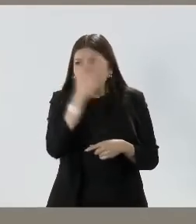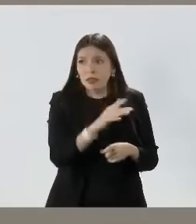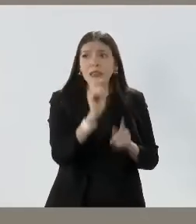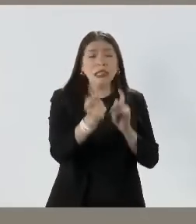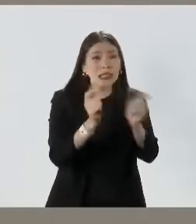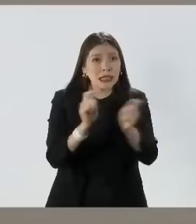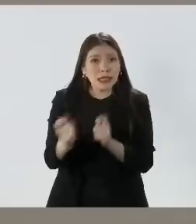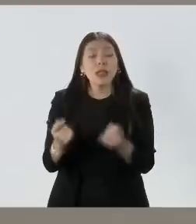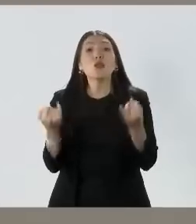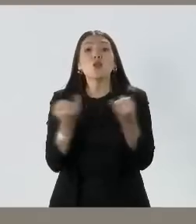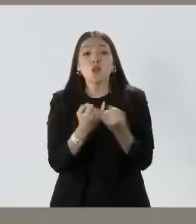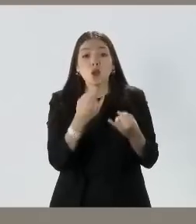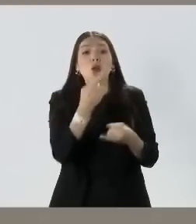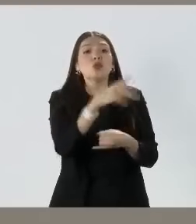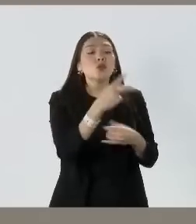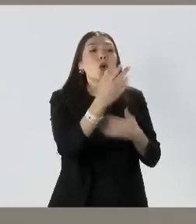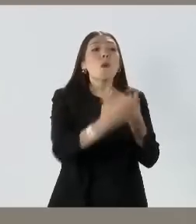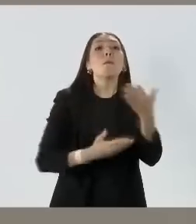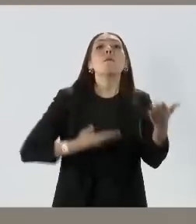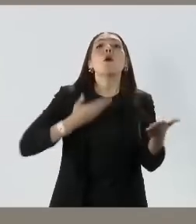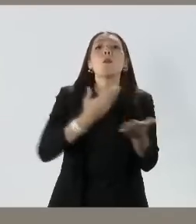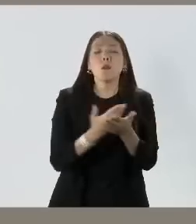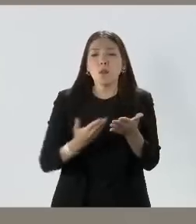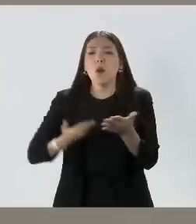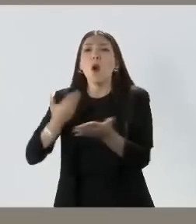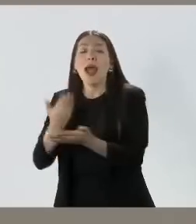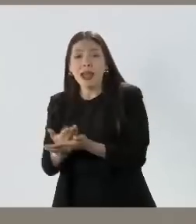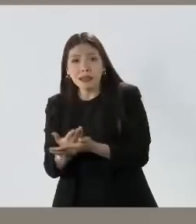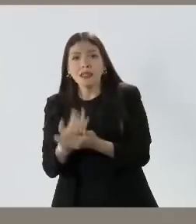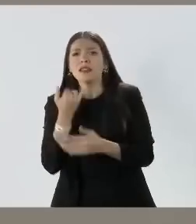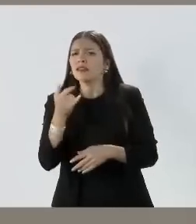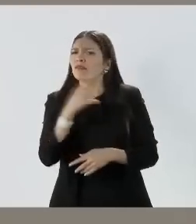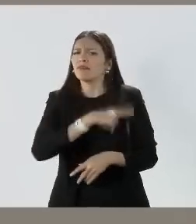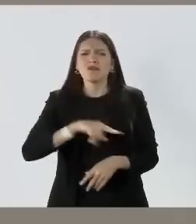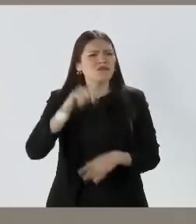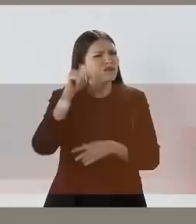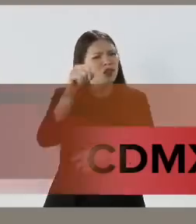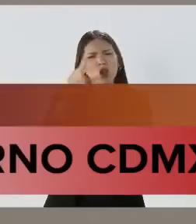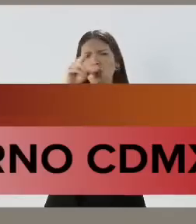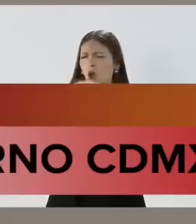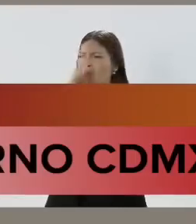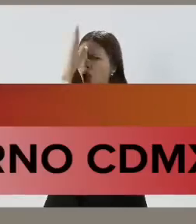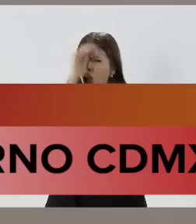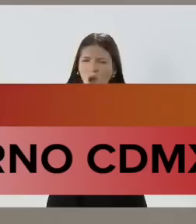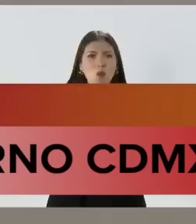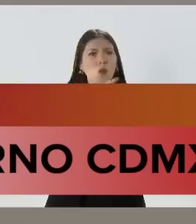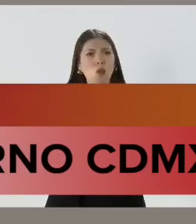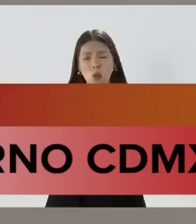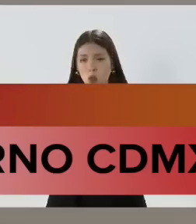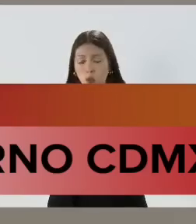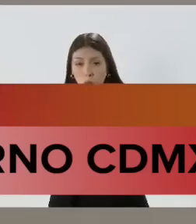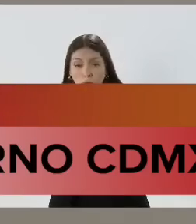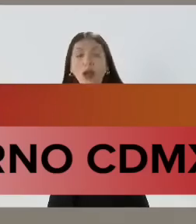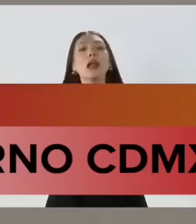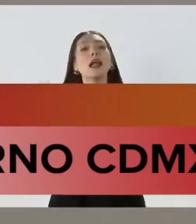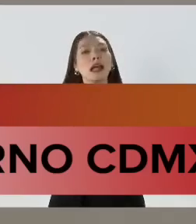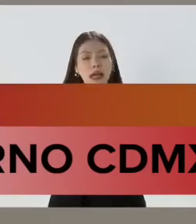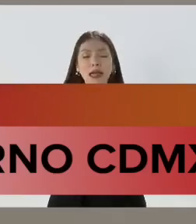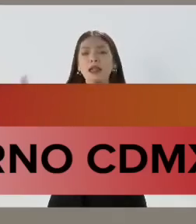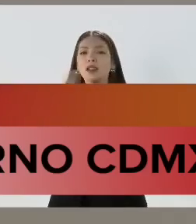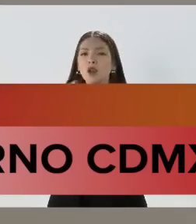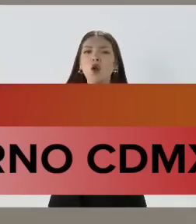pero también sus protestas significa ponerse en los zapatos de los ciudadanos por ello todos